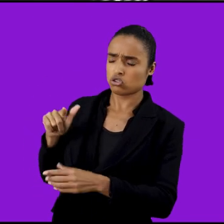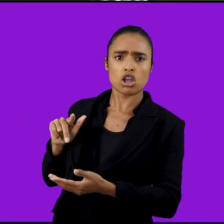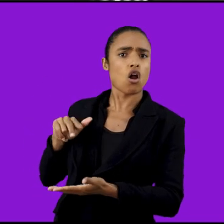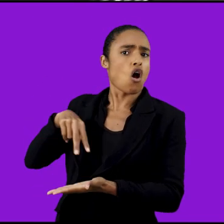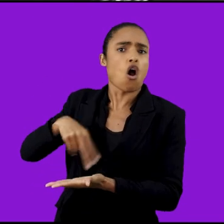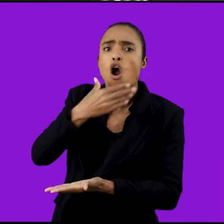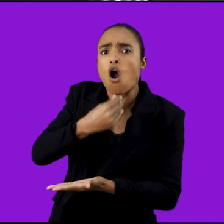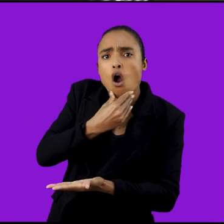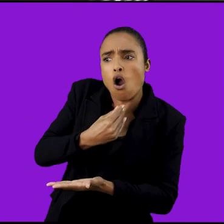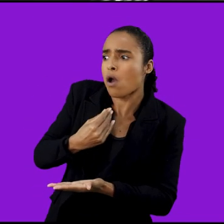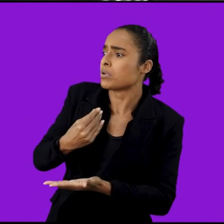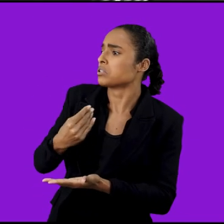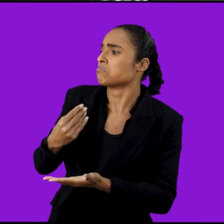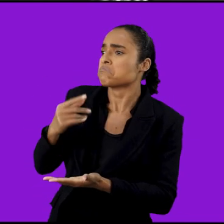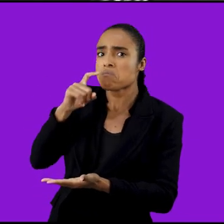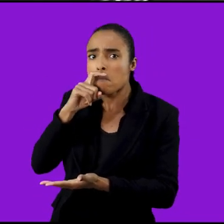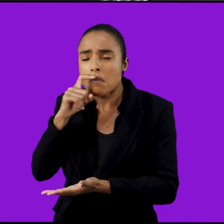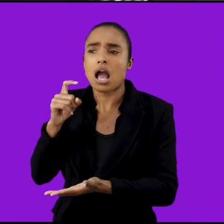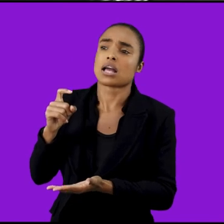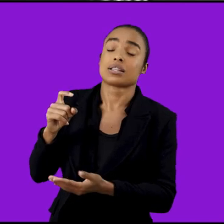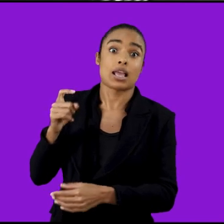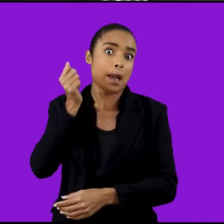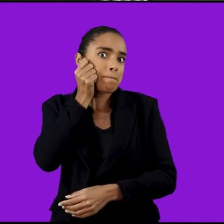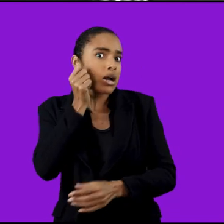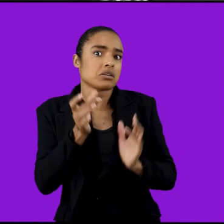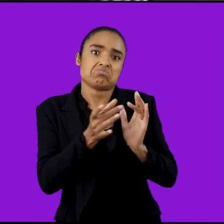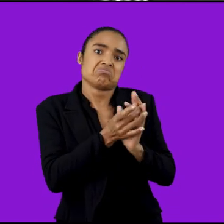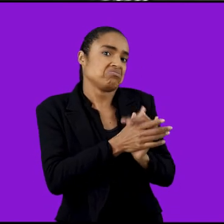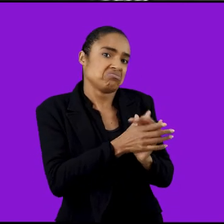né? Na minha família. Minha mãe não chegou a casar com meu pai, a minha avó, o marido